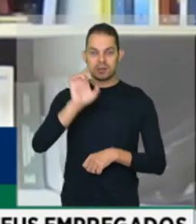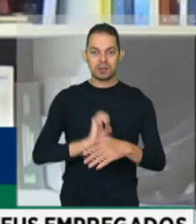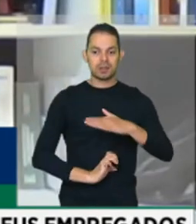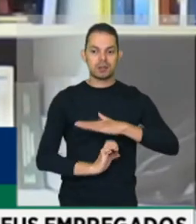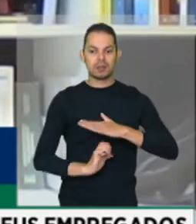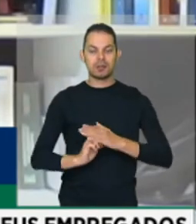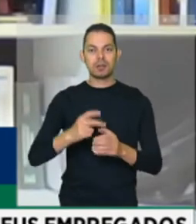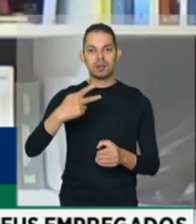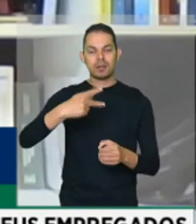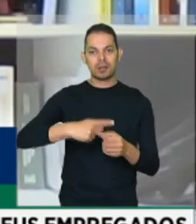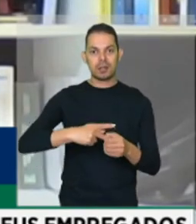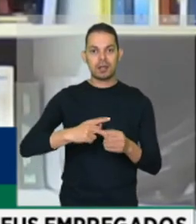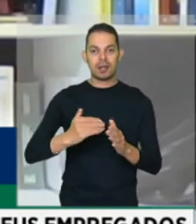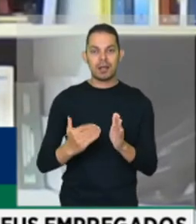DE 39% NO GÁS NATURAL QUE VAI